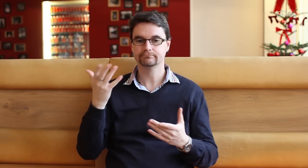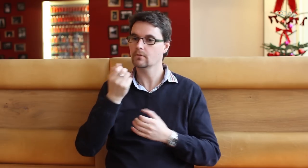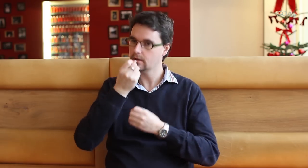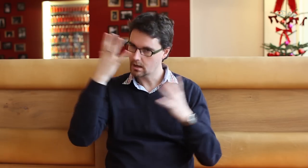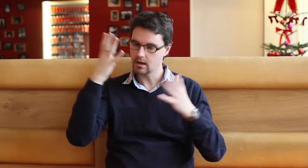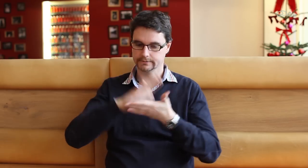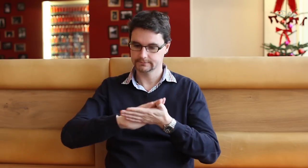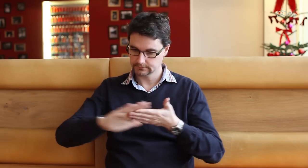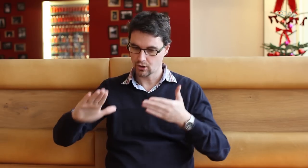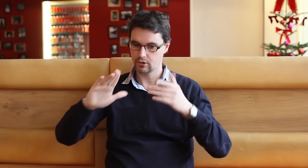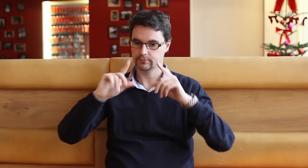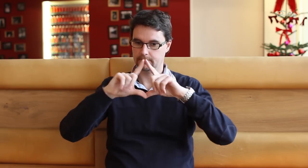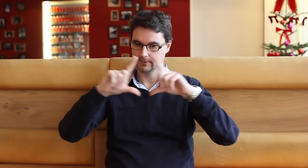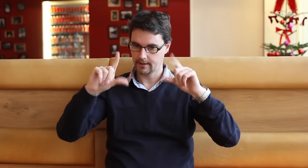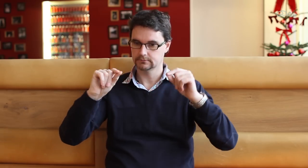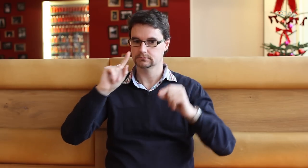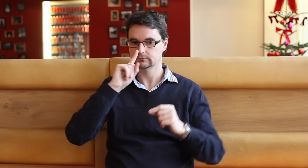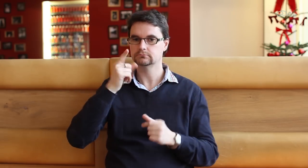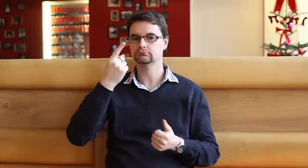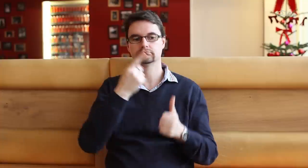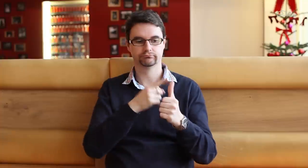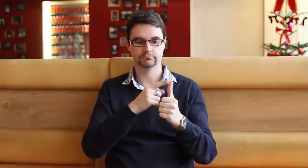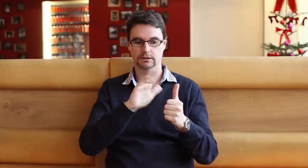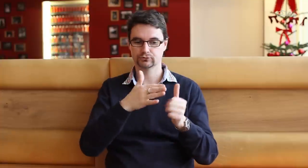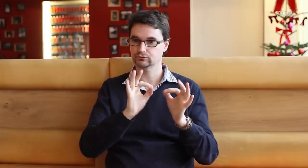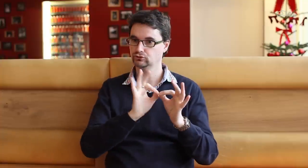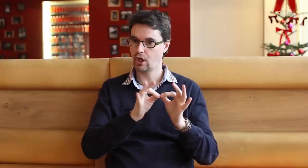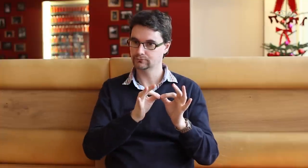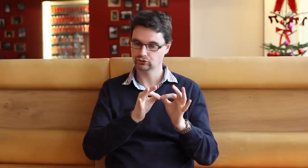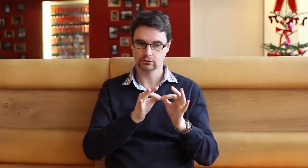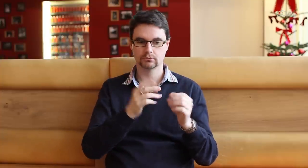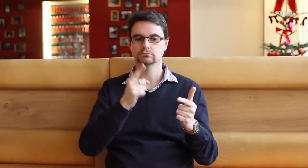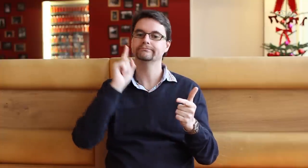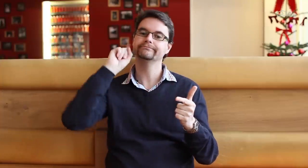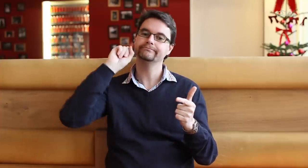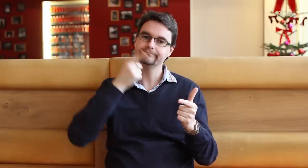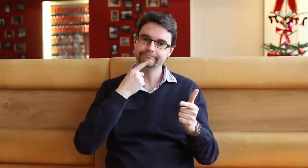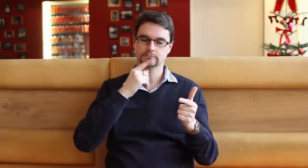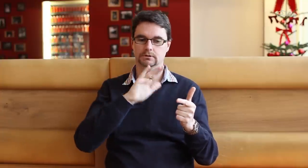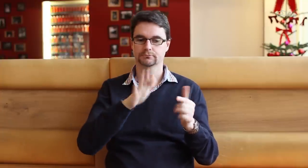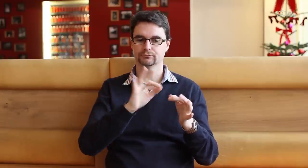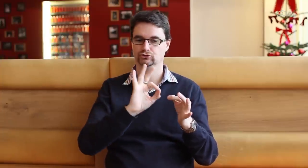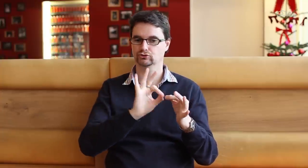sollte schon in der Einladung stehen, dass es einen Gebärdensprachdolmetscher und einen tauben Gebärdensprachdolmetscher gibt.